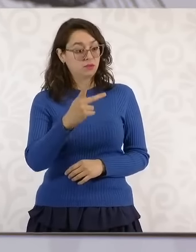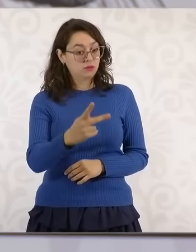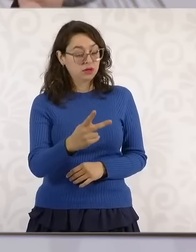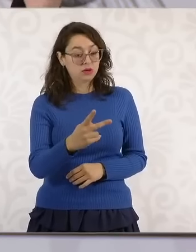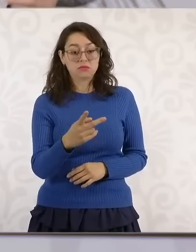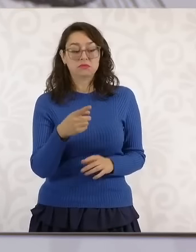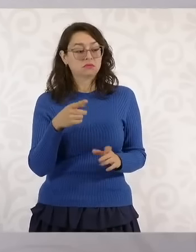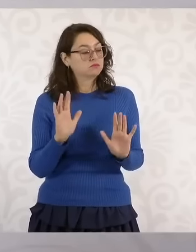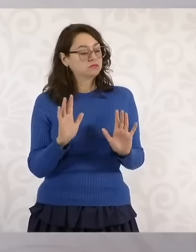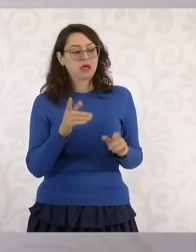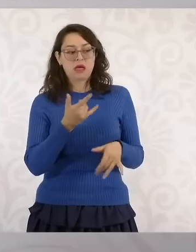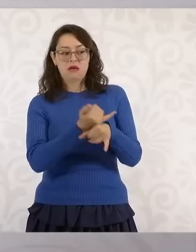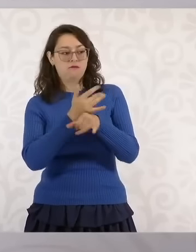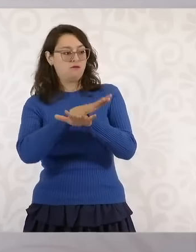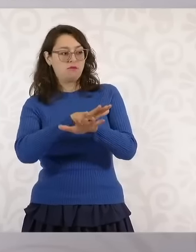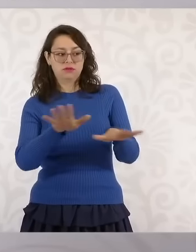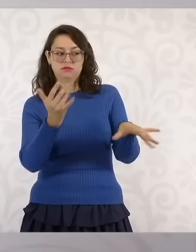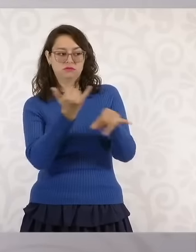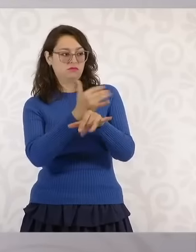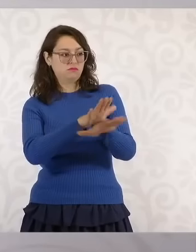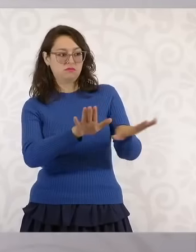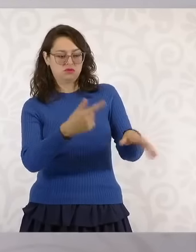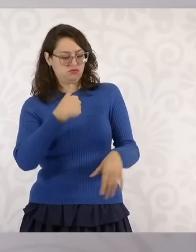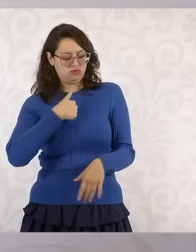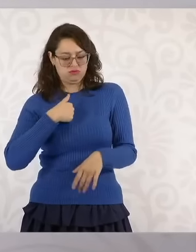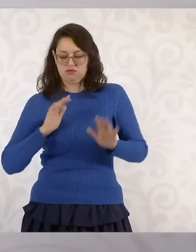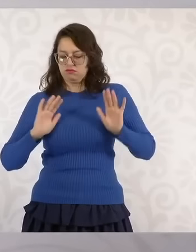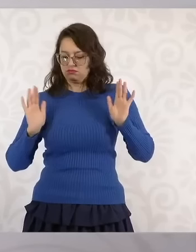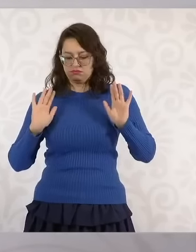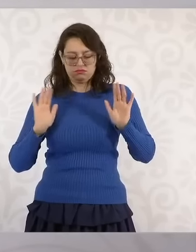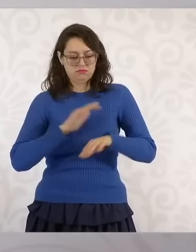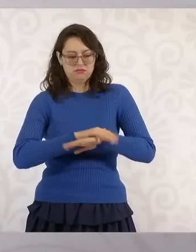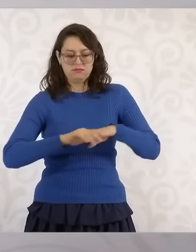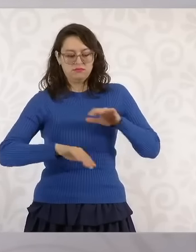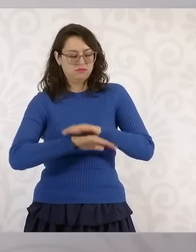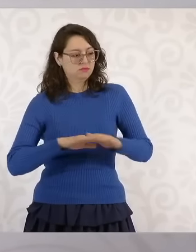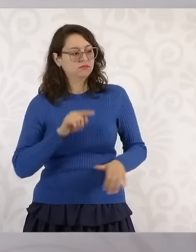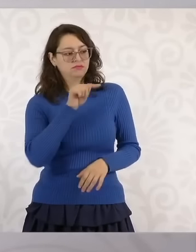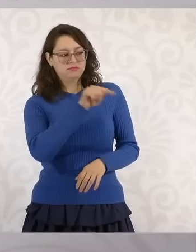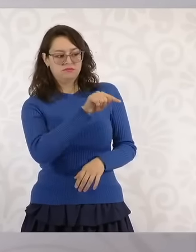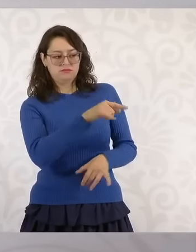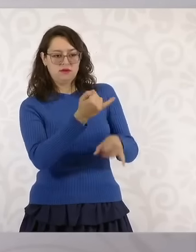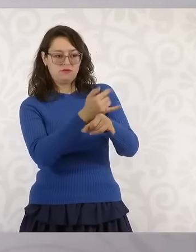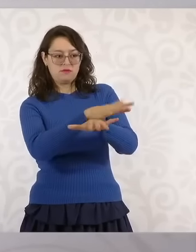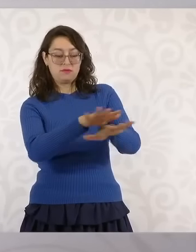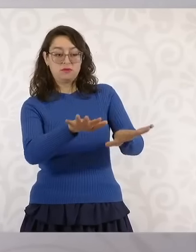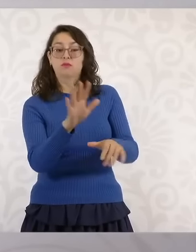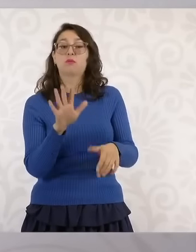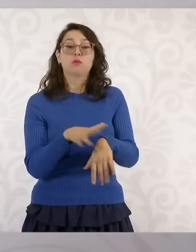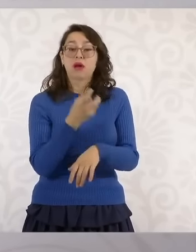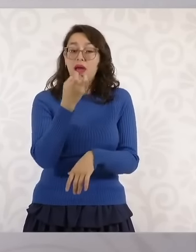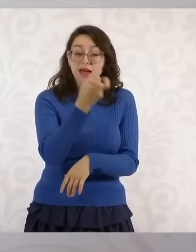que sigan informando sobre este tema ya en enero. Ya lo político es otra cosa. Ahora,